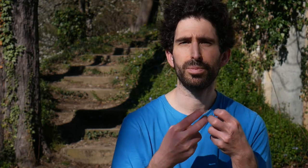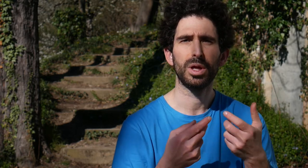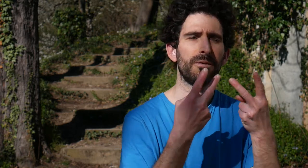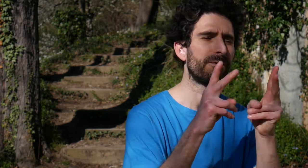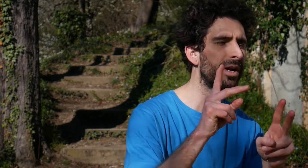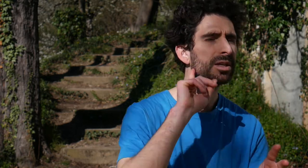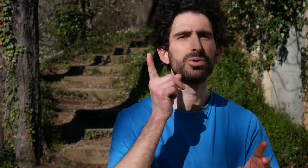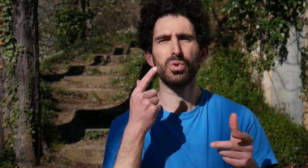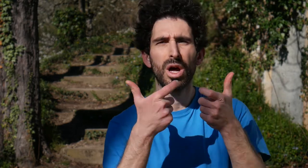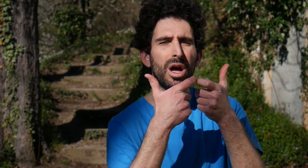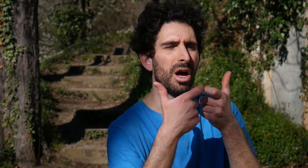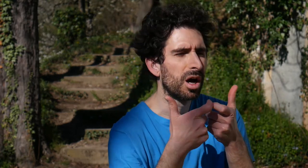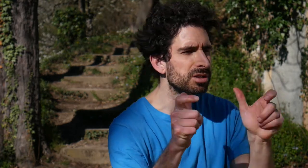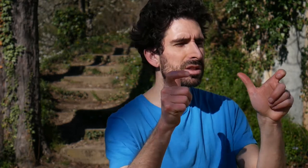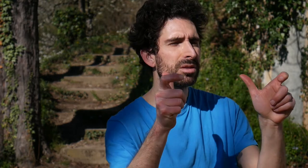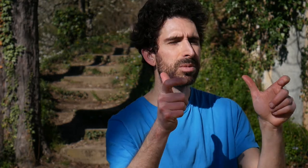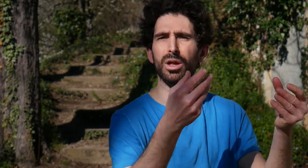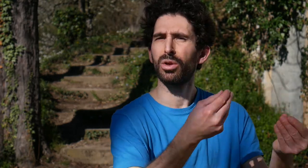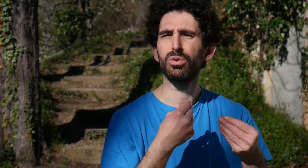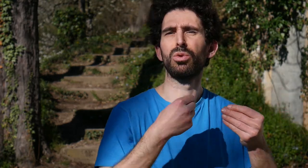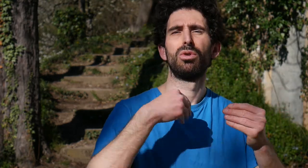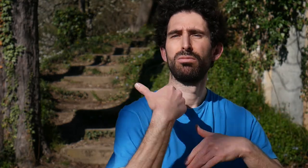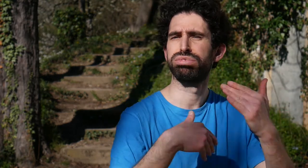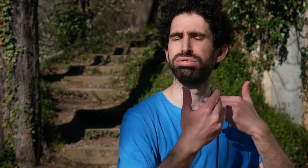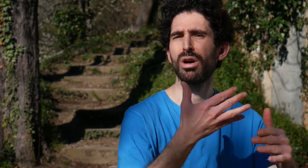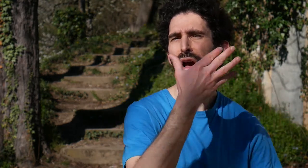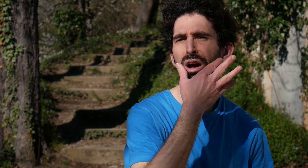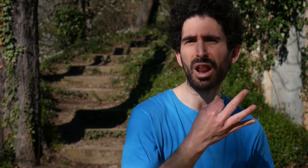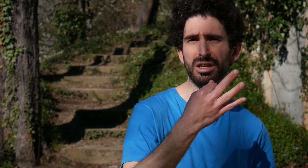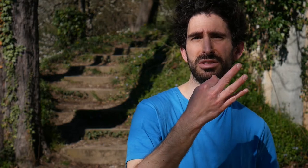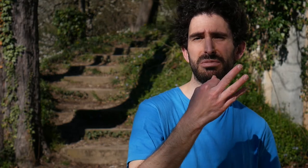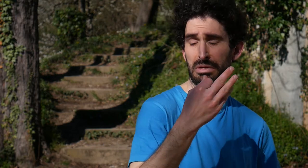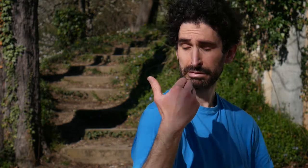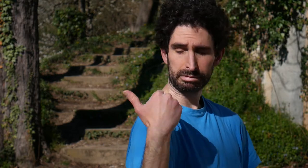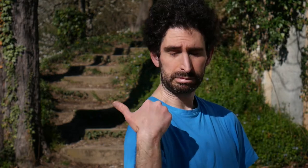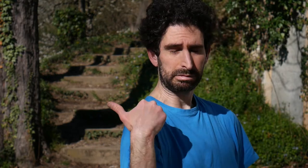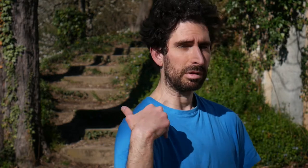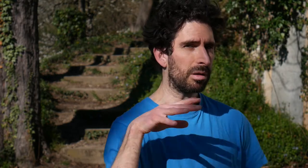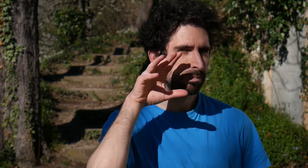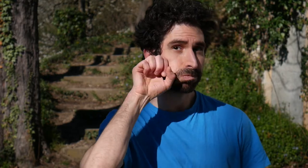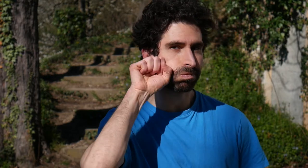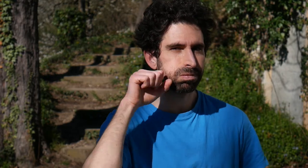d'une ville accessible aux sourds afin qu'ils se sentent plus à l'aise. Récemment, j'ai appris...